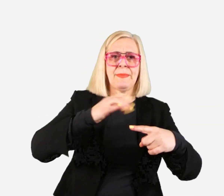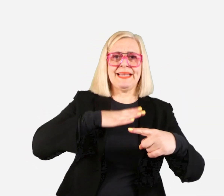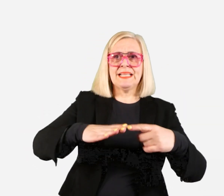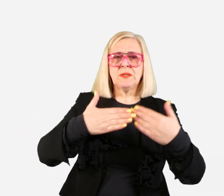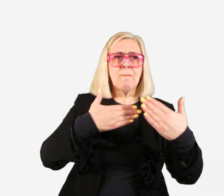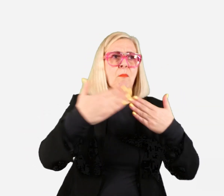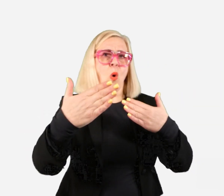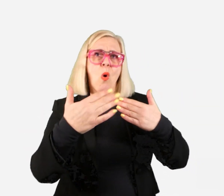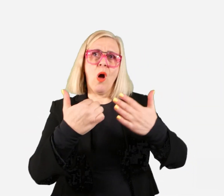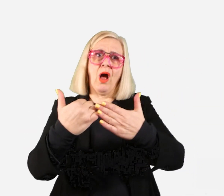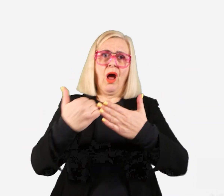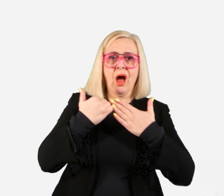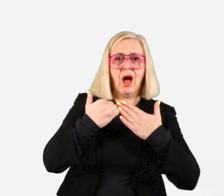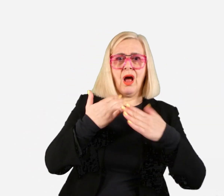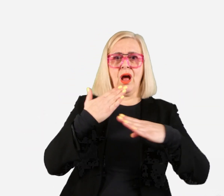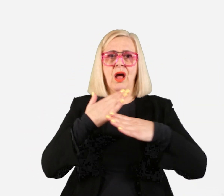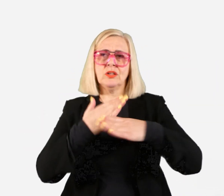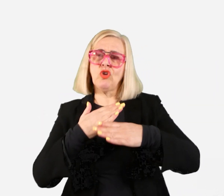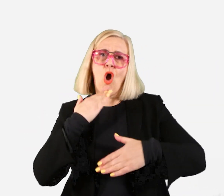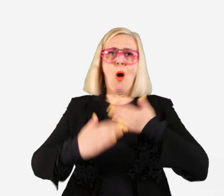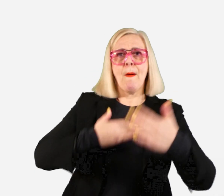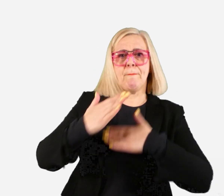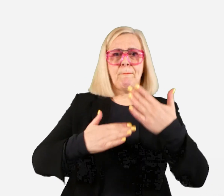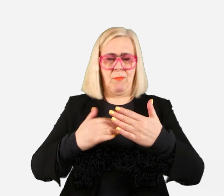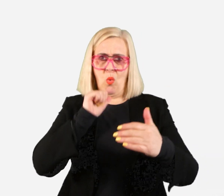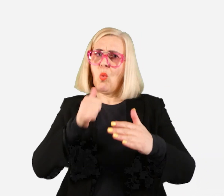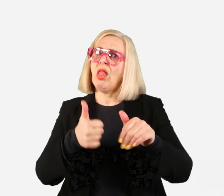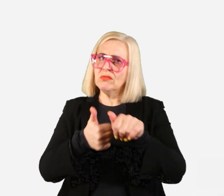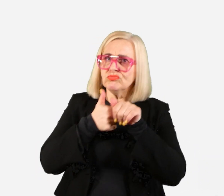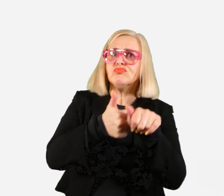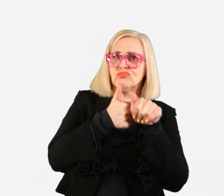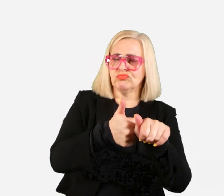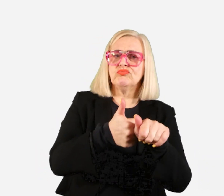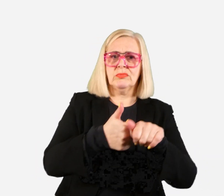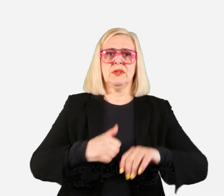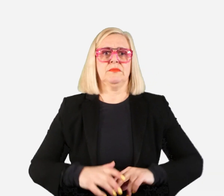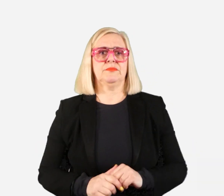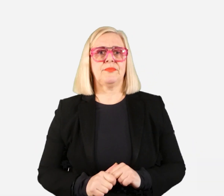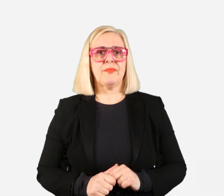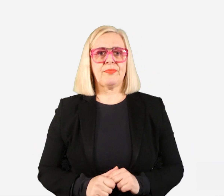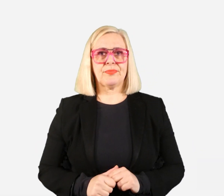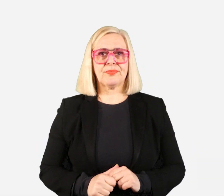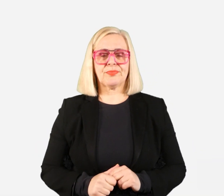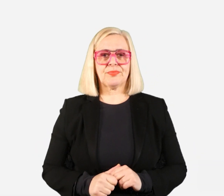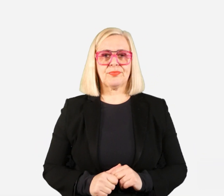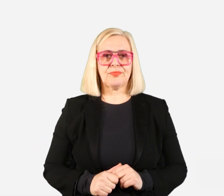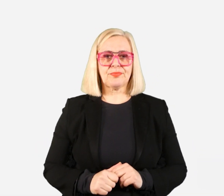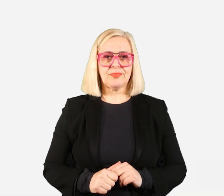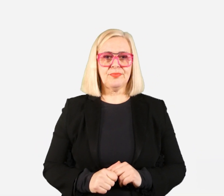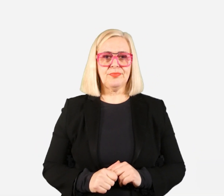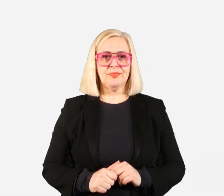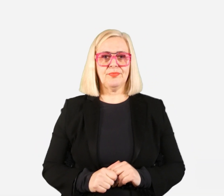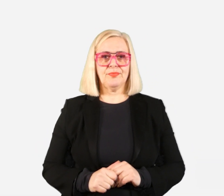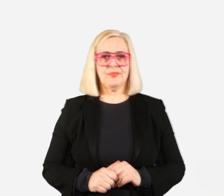i'r rheini a allai fod angen mwy o help i sicrhau swyddi.